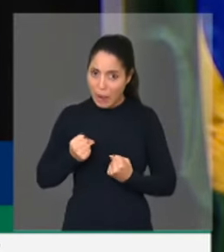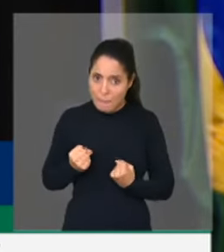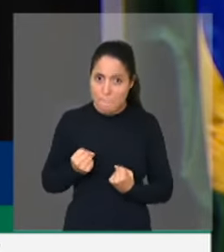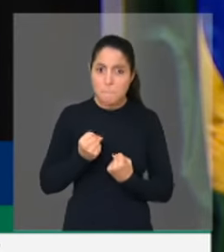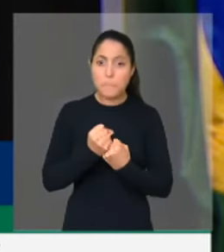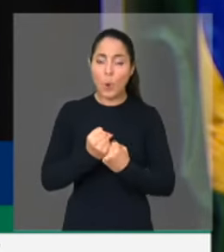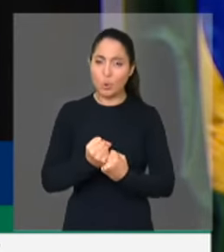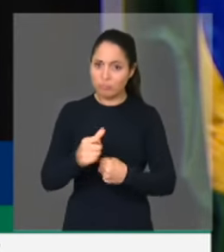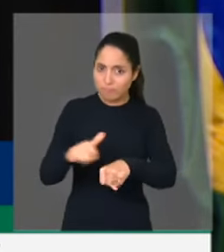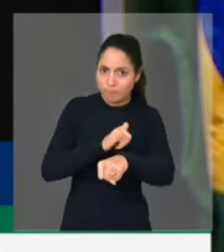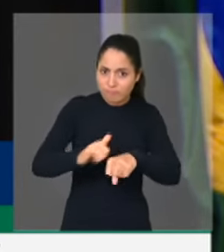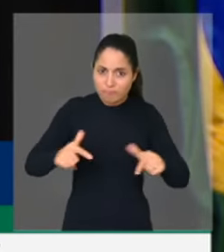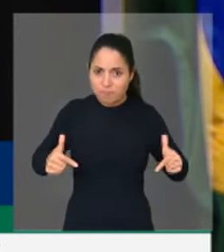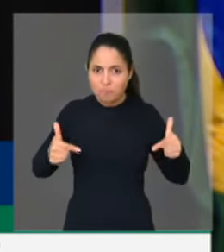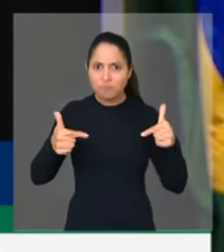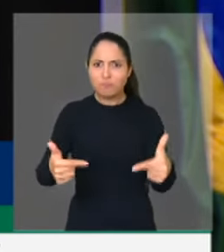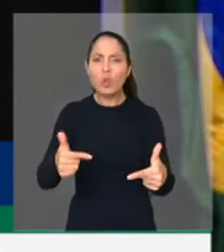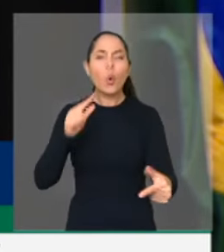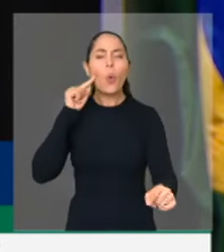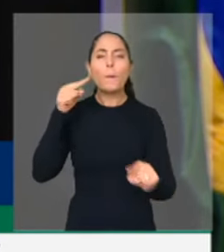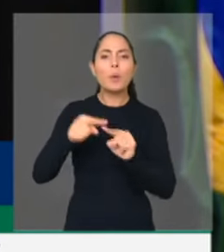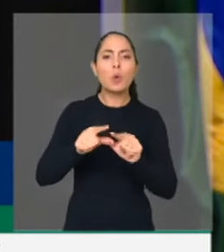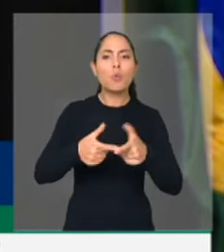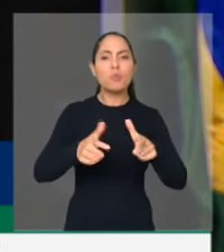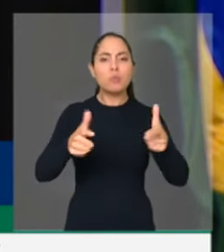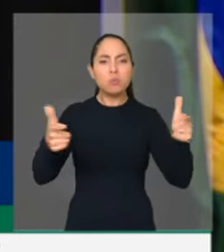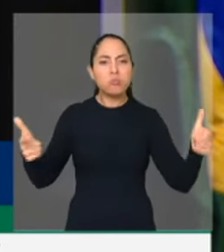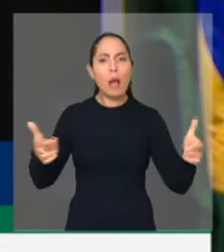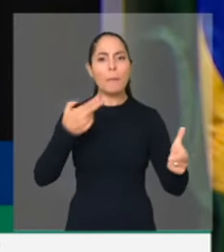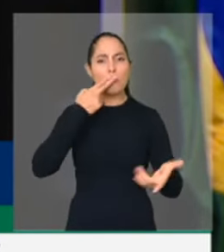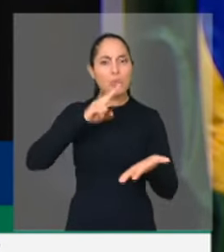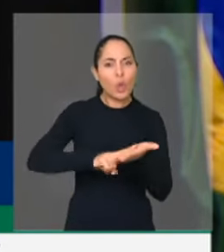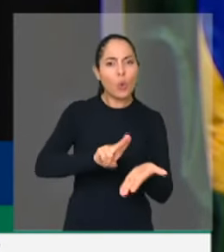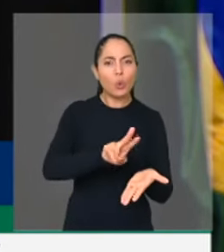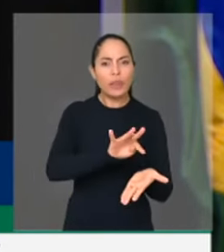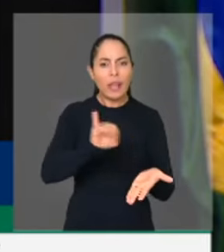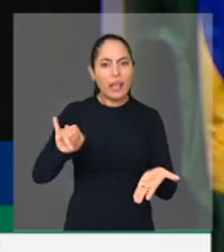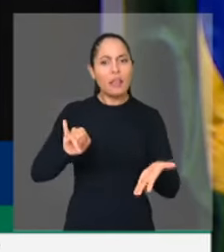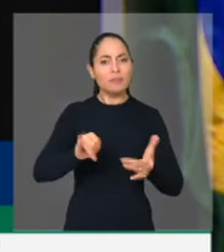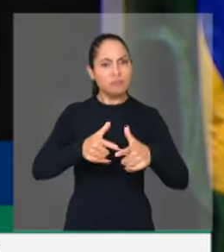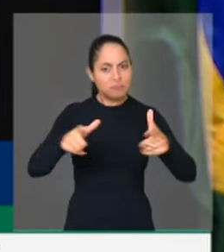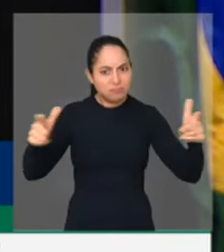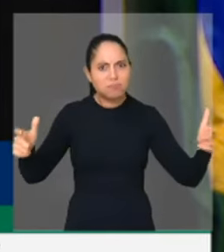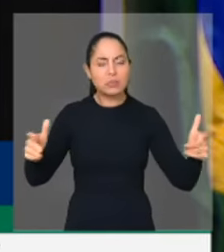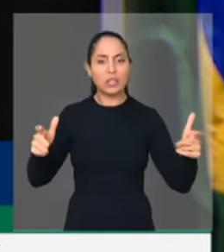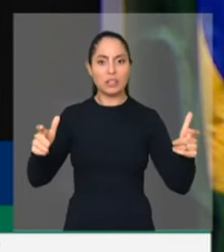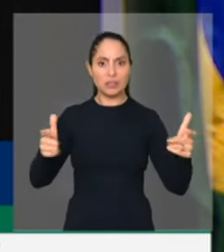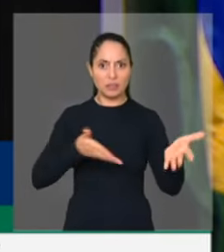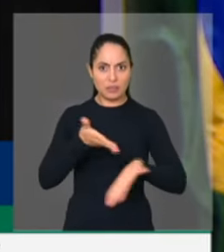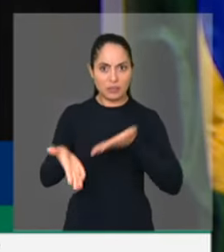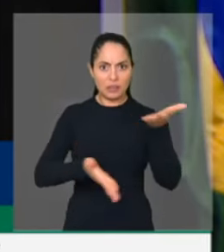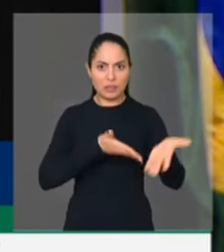CAPACIDADE DE ATENDIMENTO DO SISTEMA ÚNICO DE SAÚDE COLOCANDO LEITOS DE UTI.... DA REDE PRIVADA.... É DISPOSIÇÃO DA REDE PÚBLICA.